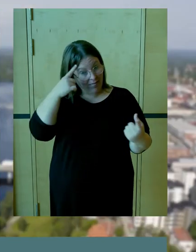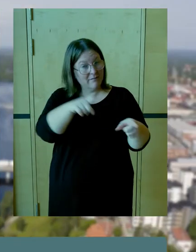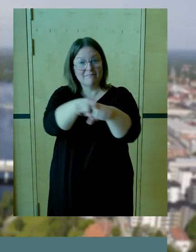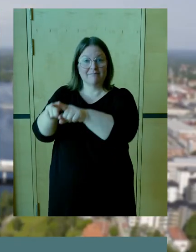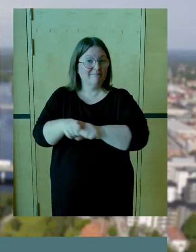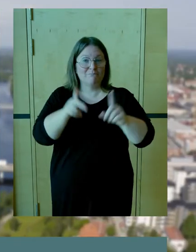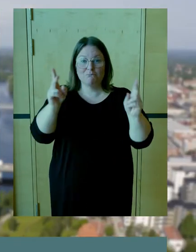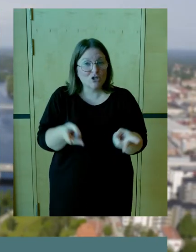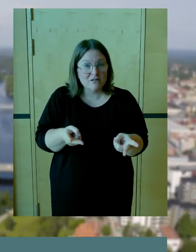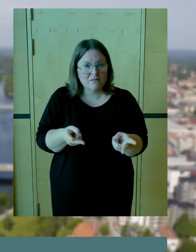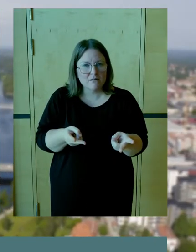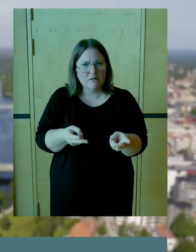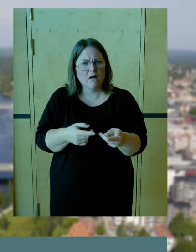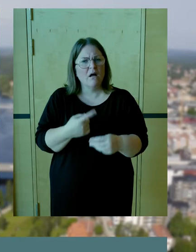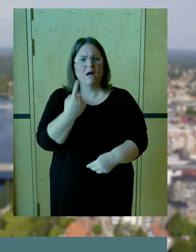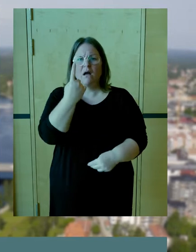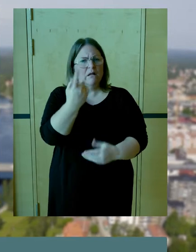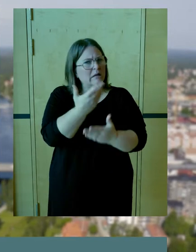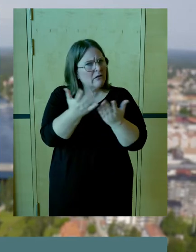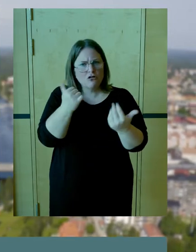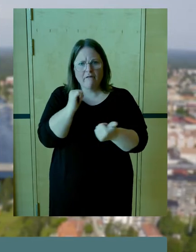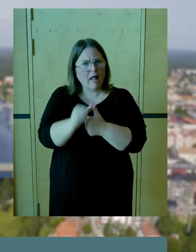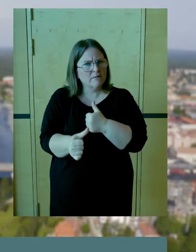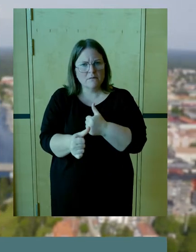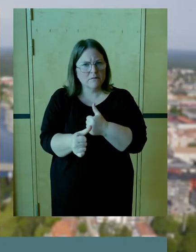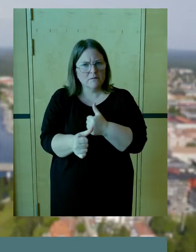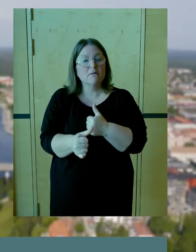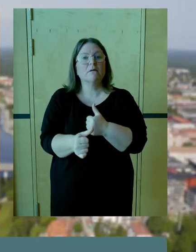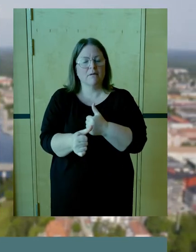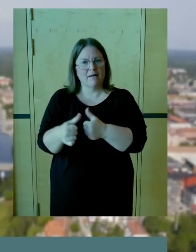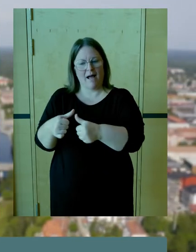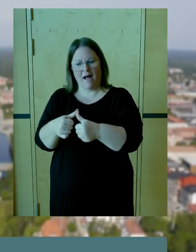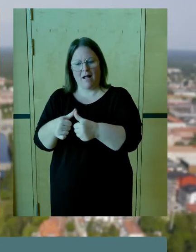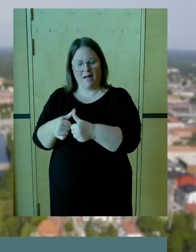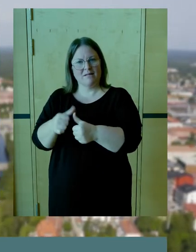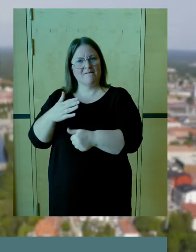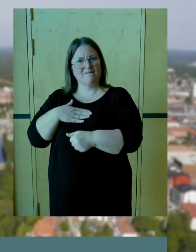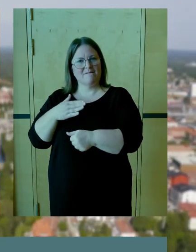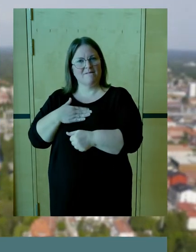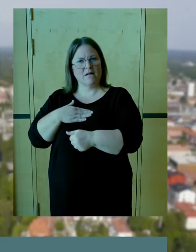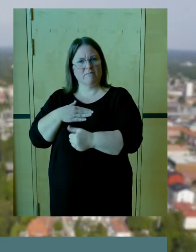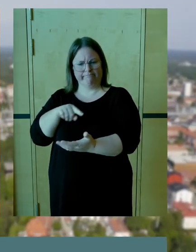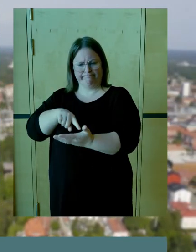Överens om det alltså det Allianser vill märka ut att det ska byggas 60 stycken till där